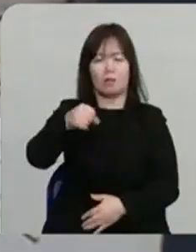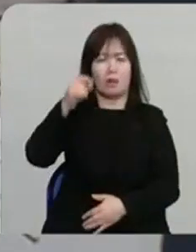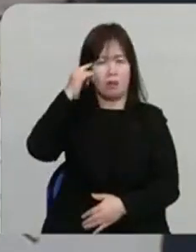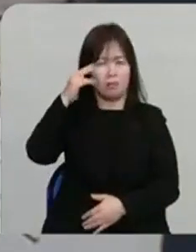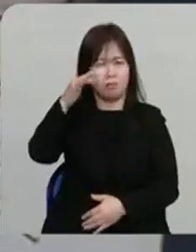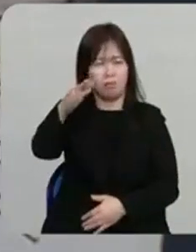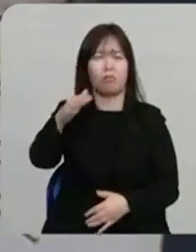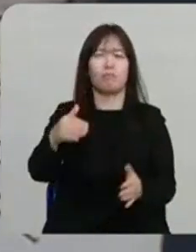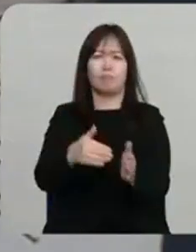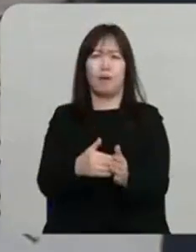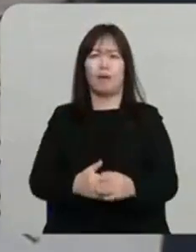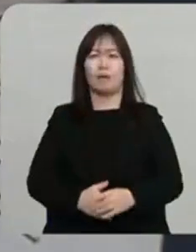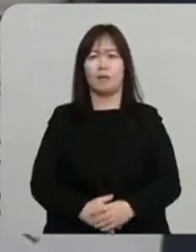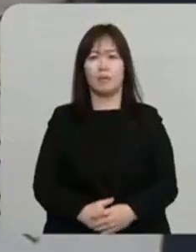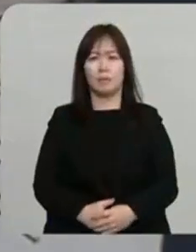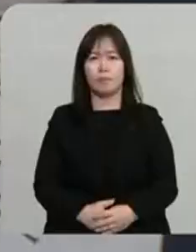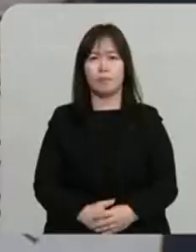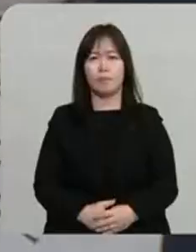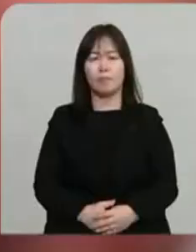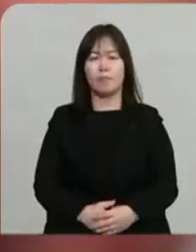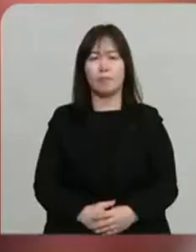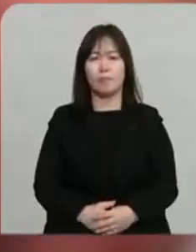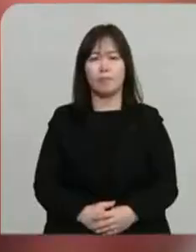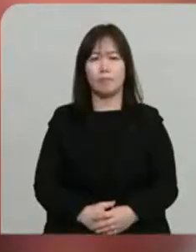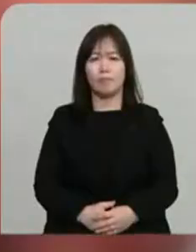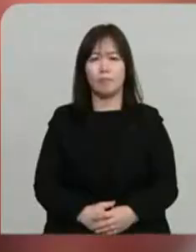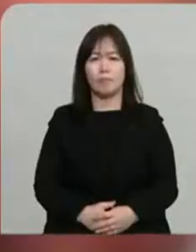오정현 기자입니다.